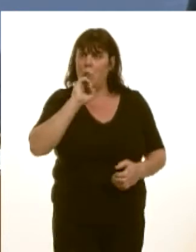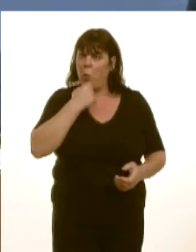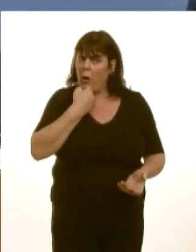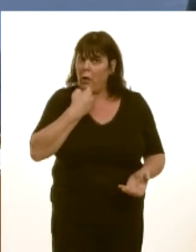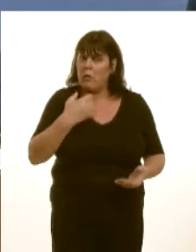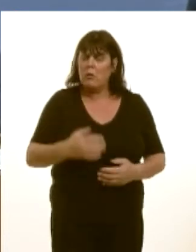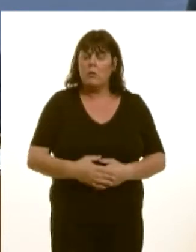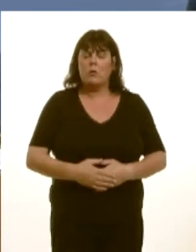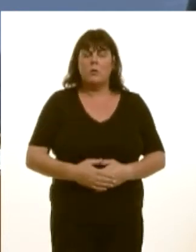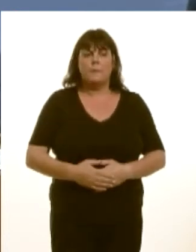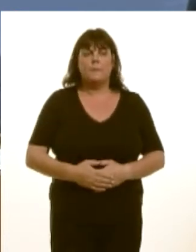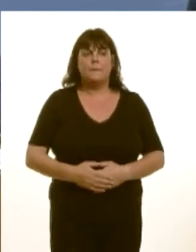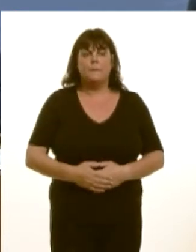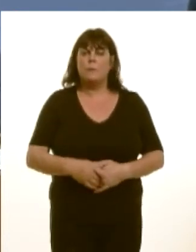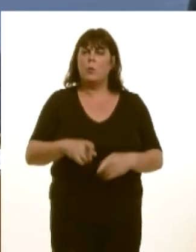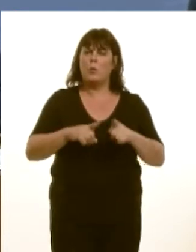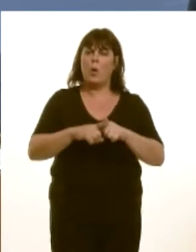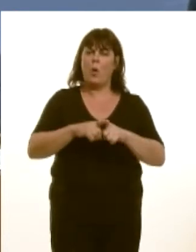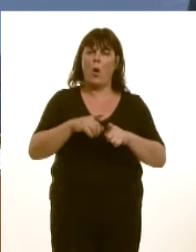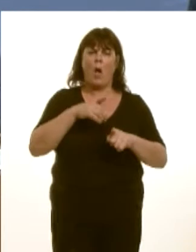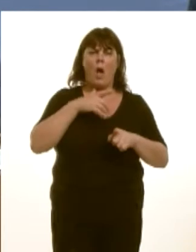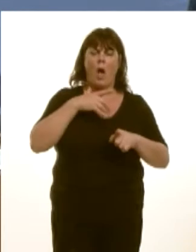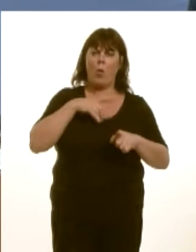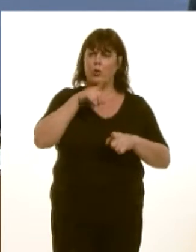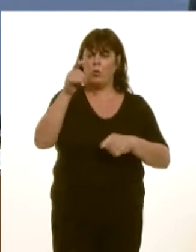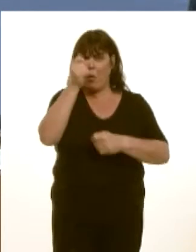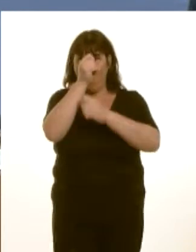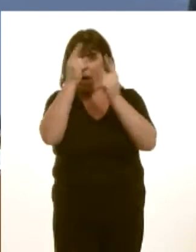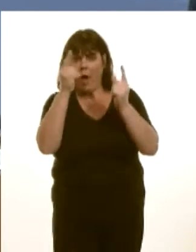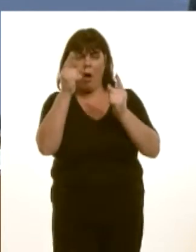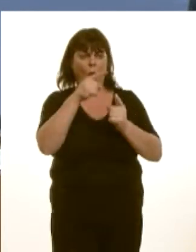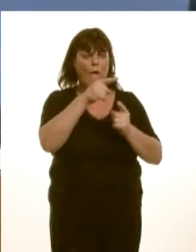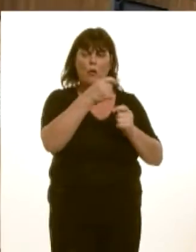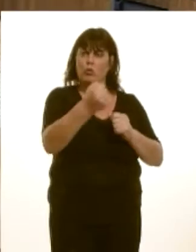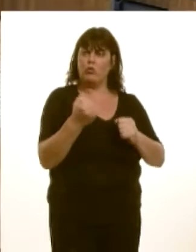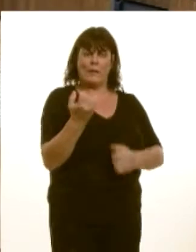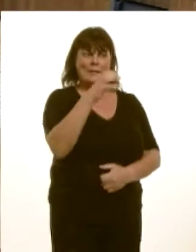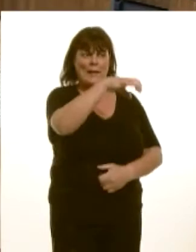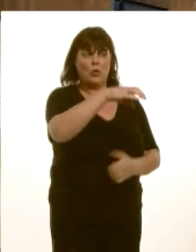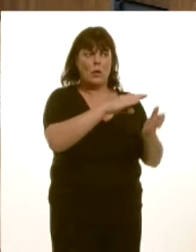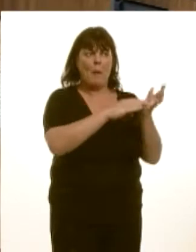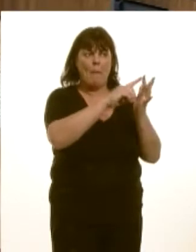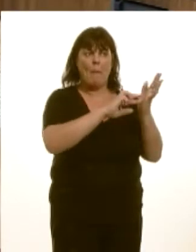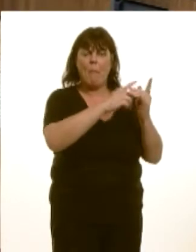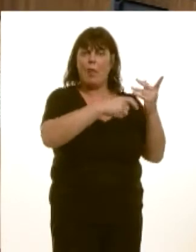yn benodol, ac yn wir gorsafoedd trenau yn gyffredinol, yn eich trafodaethau yn y dyfodol? Carwyn Jones: Mae hwnnw’n bwynt pwysig.